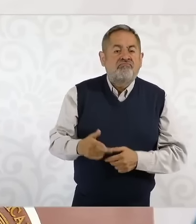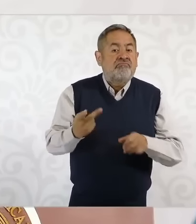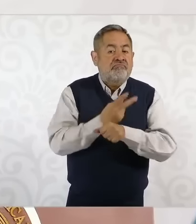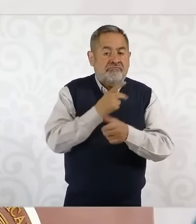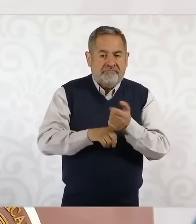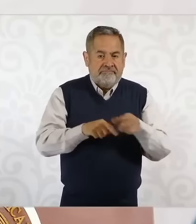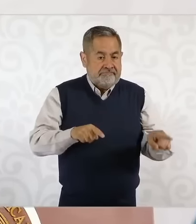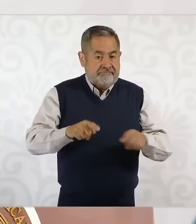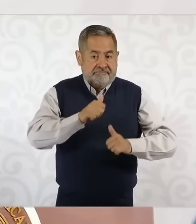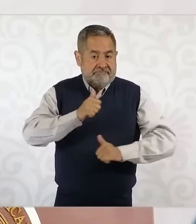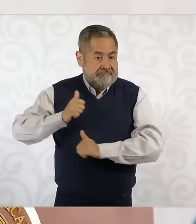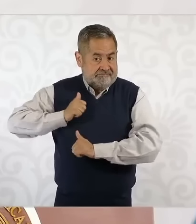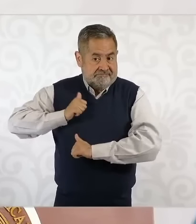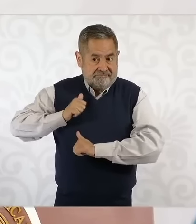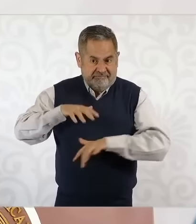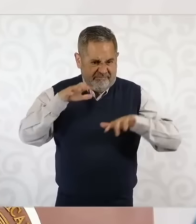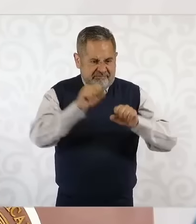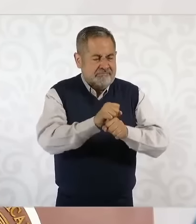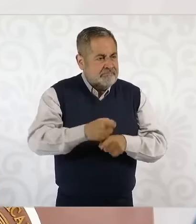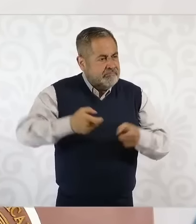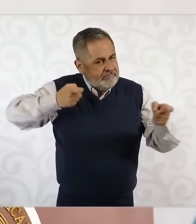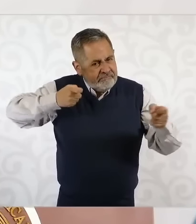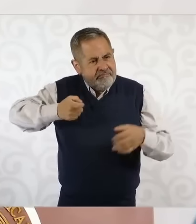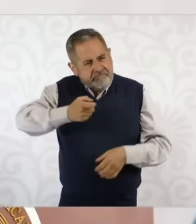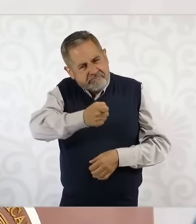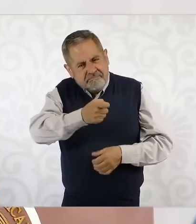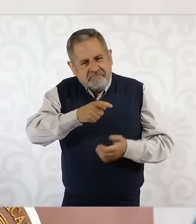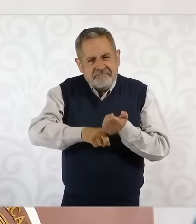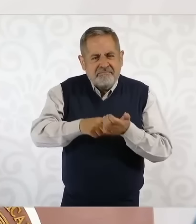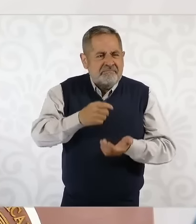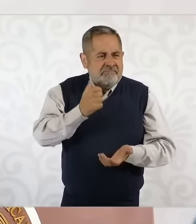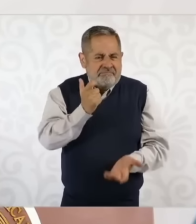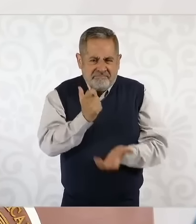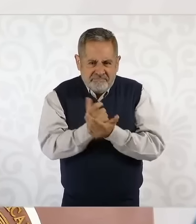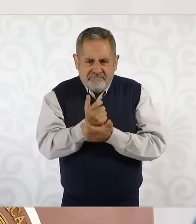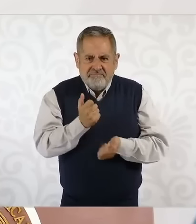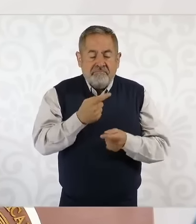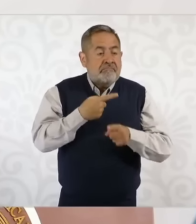el ejército aseguró armas largas, cargadores, más de 1000 cartuchos y vehículos con reporte de robo.